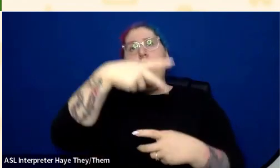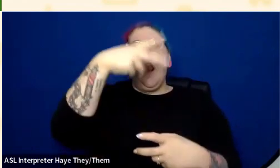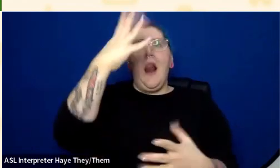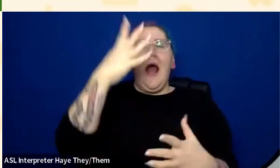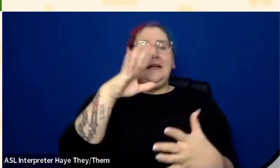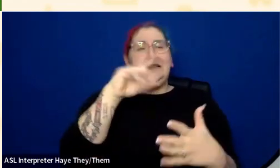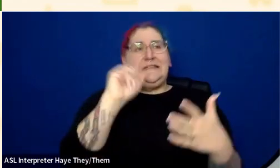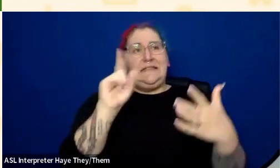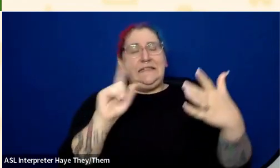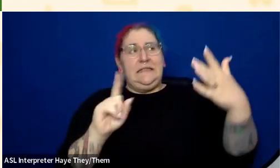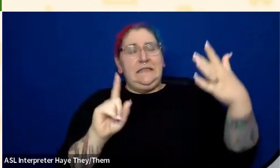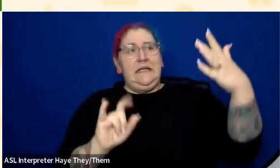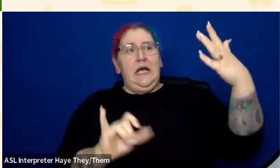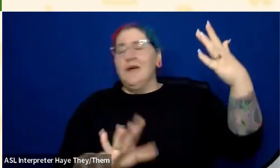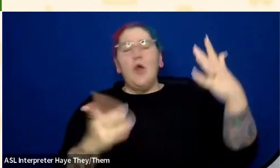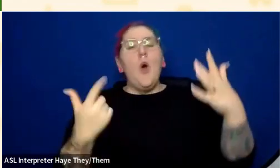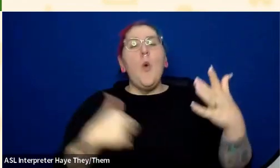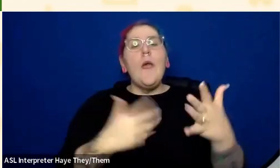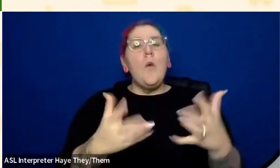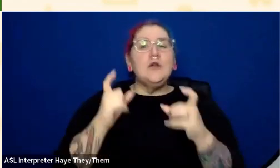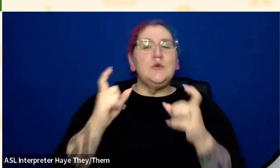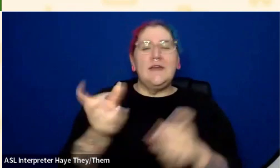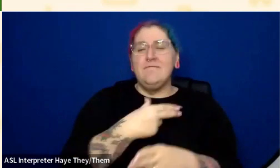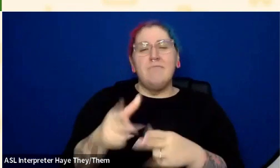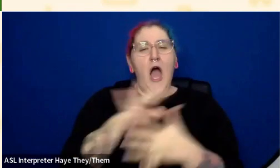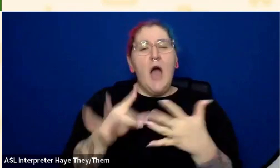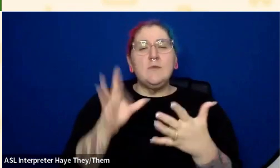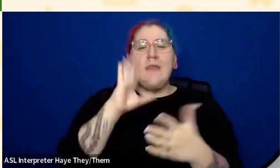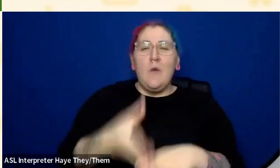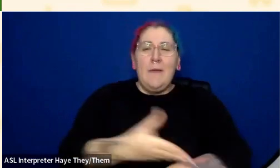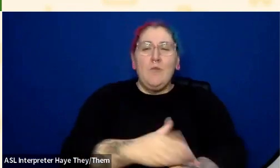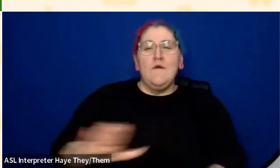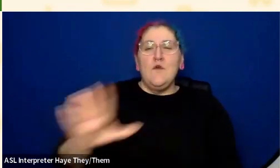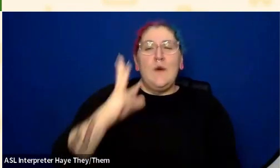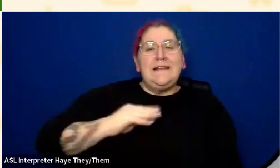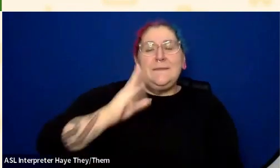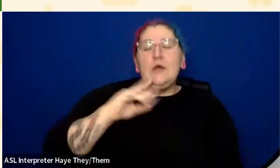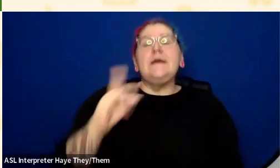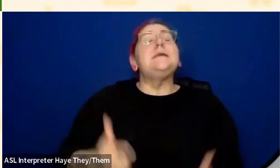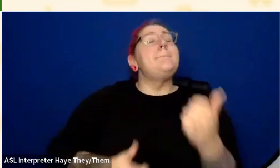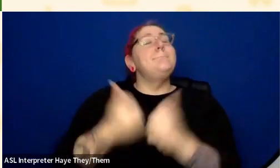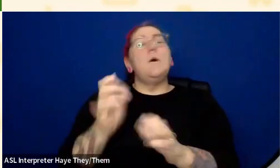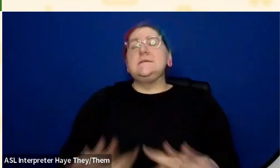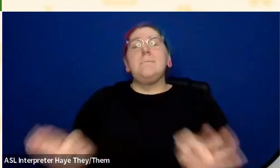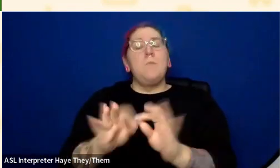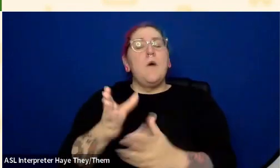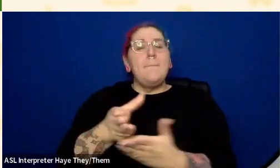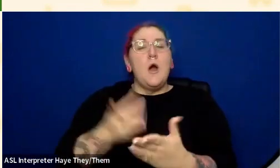Gran parte de esto es tomar las decisiones correctas. Si una animación va a parpadear, va a distraer, si va a ser un problema para alguien